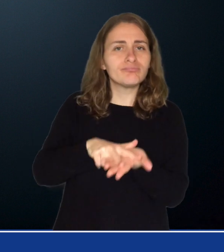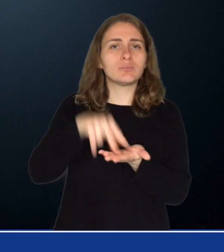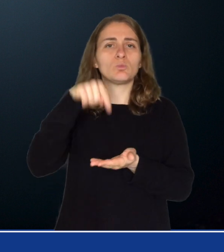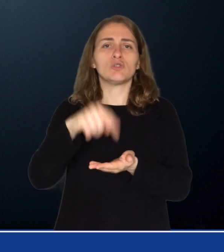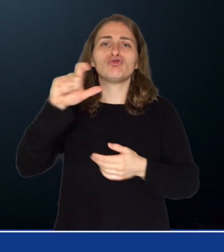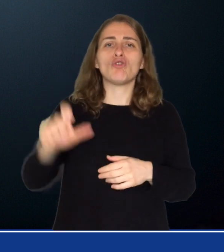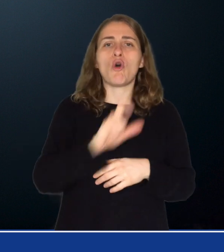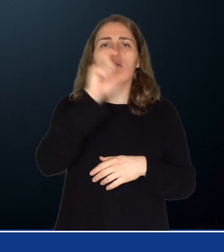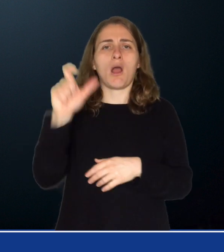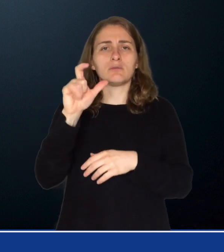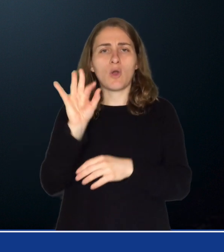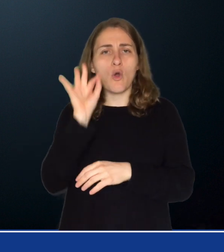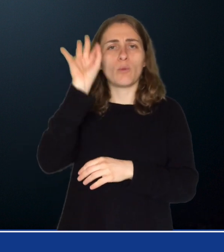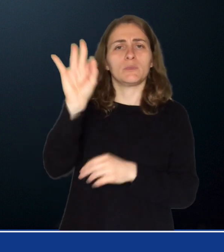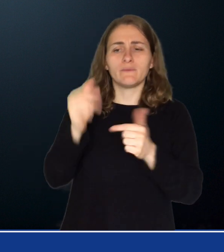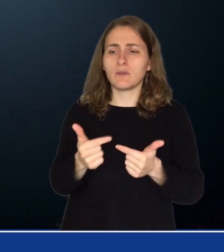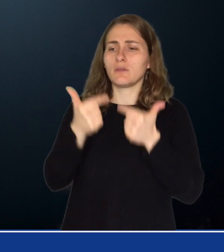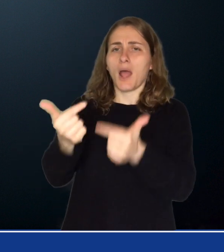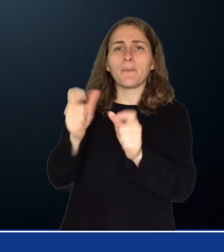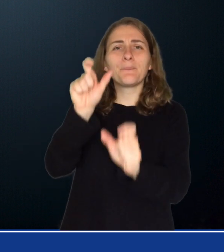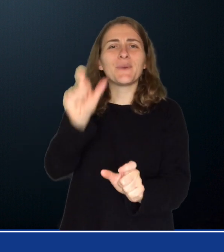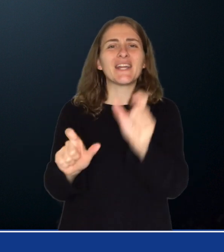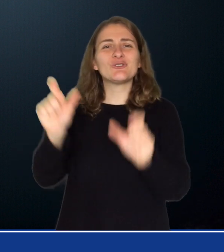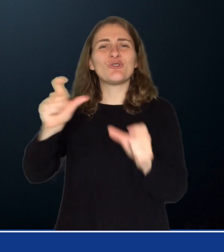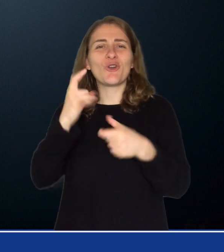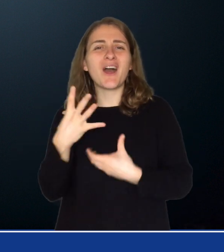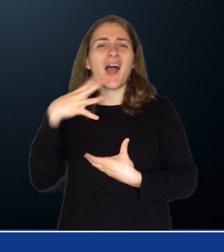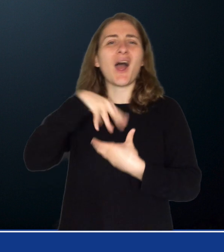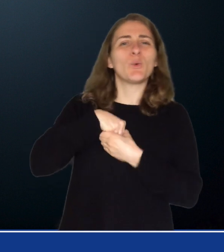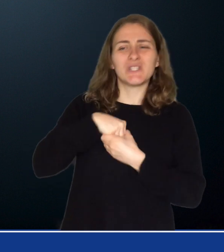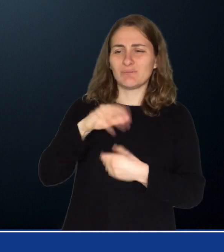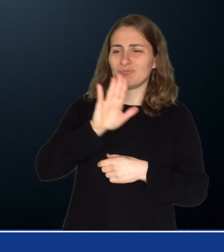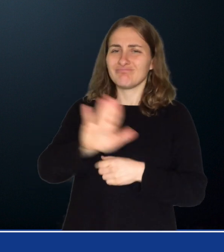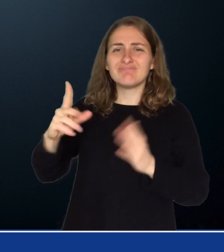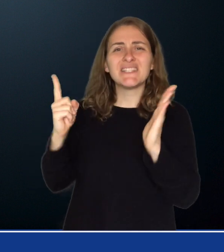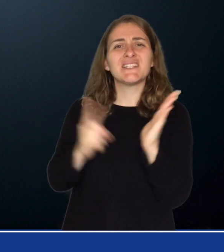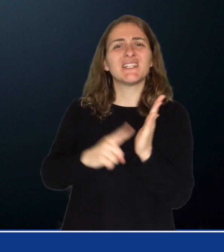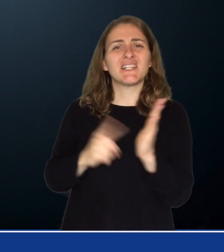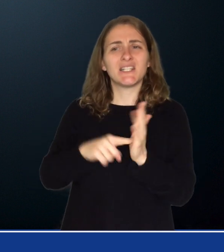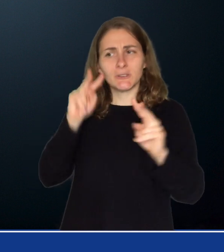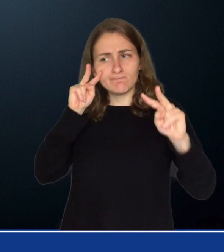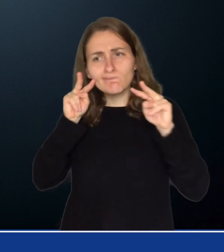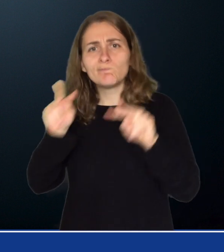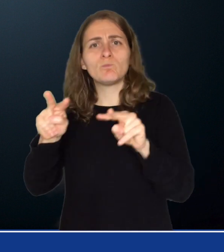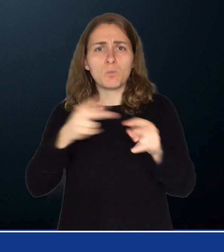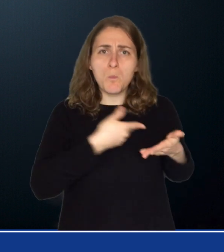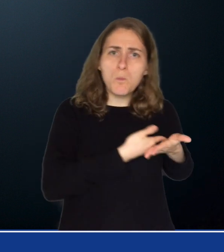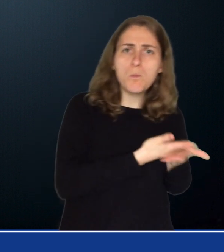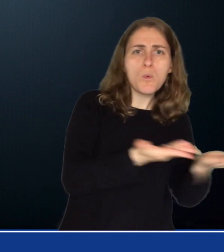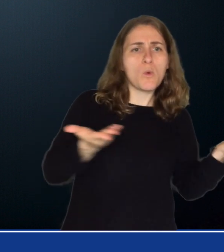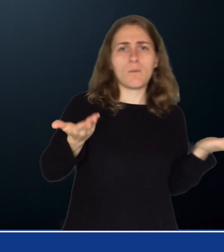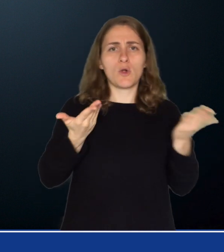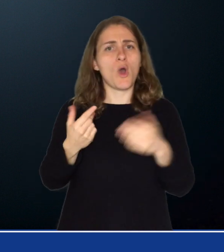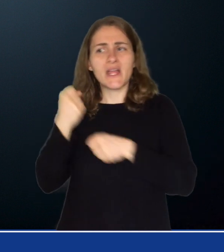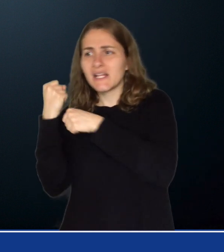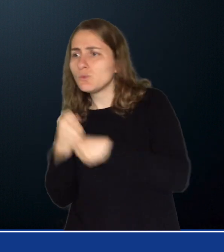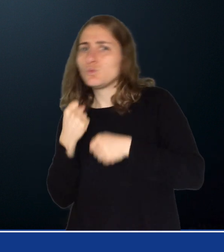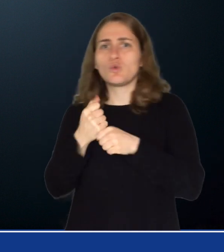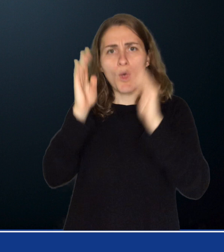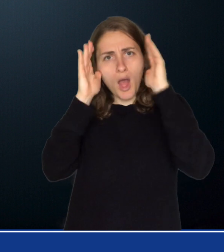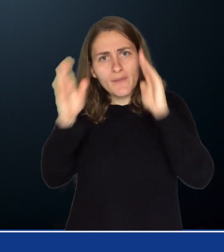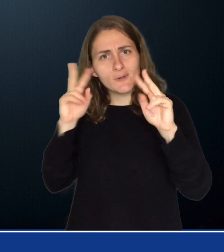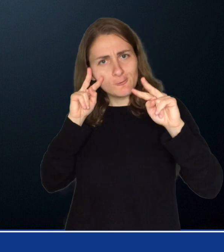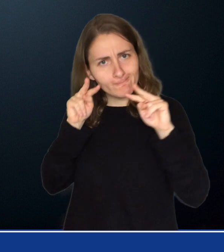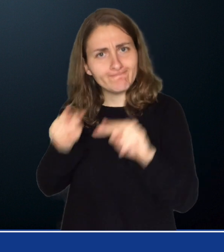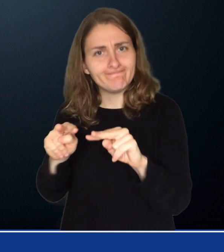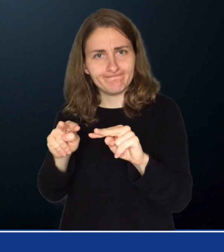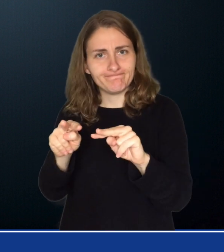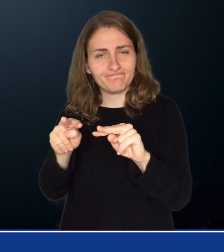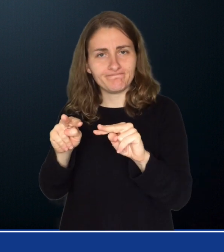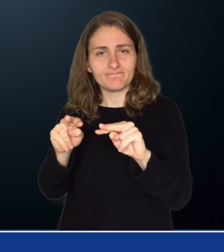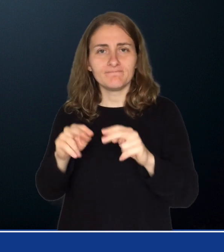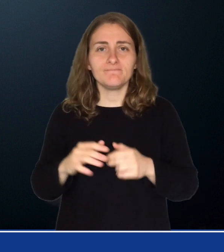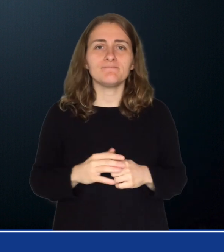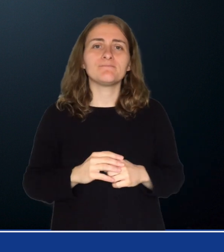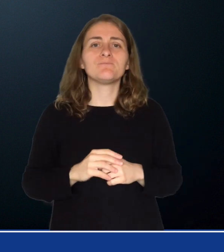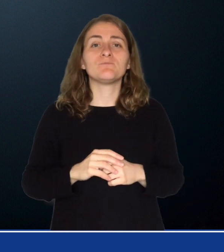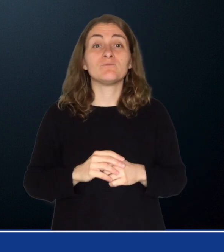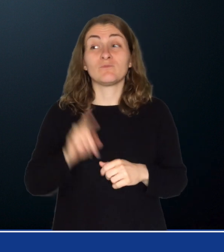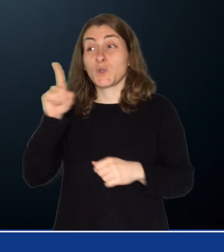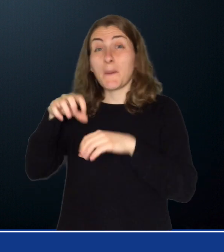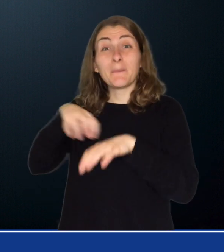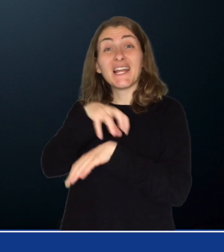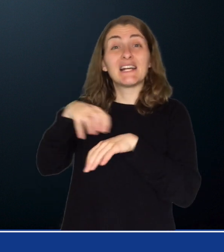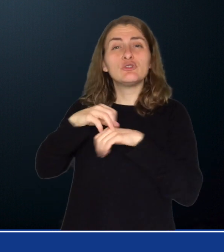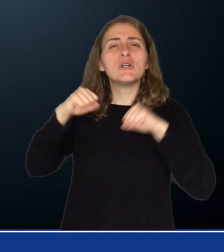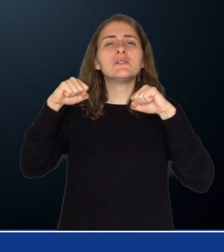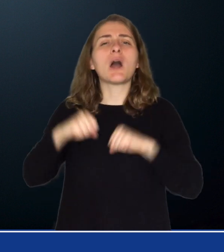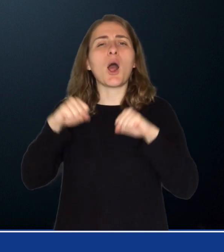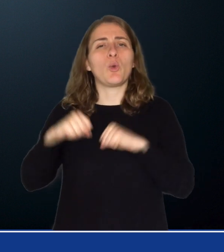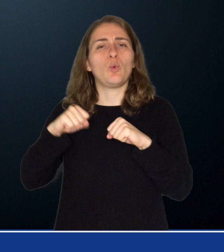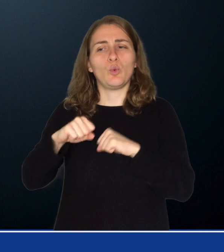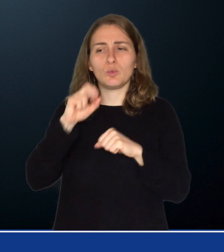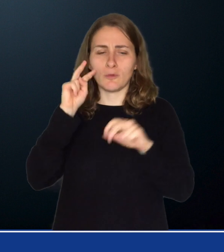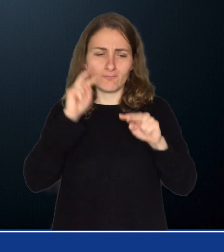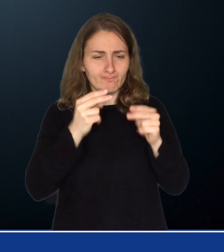richiamare l’attenzione dell’opinione pubblica e delle Istituzioni sui diritti delle persone con autismo. Secondo il Ministero della Salute circa